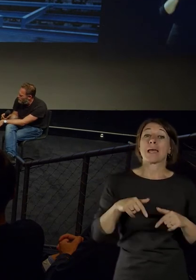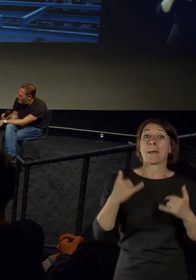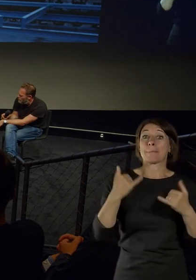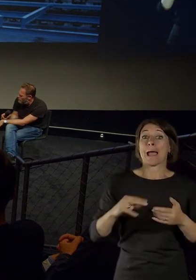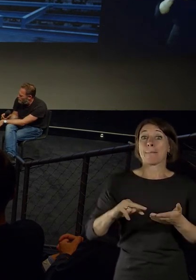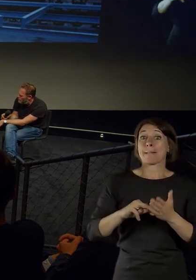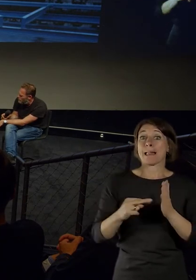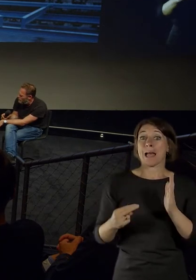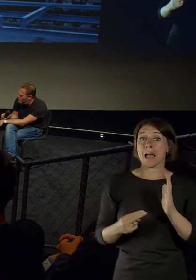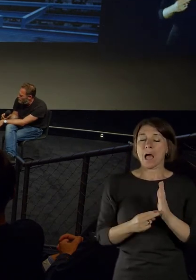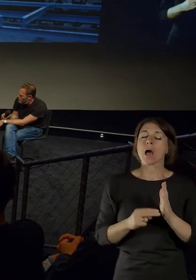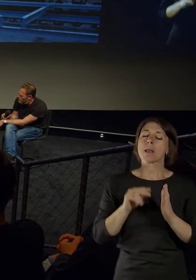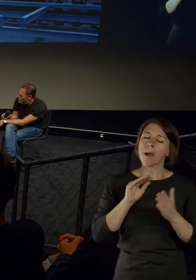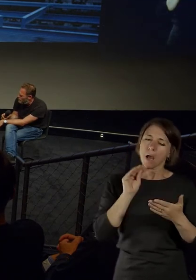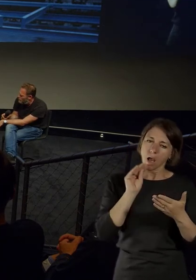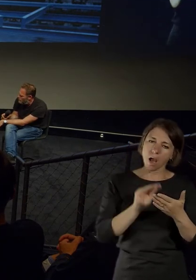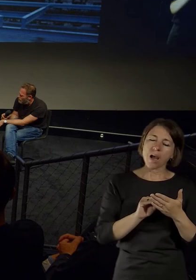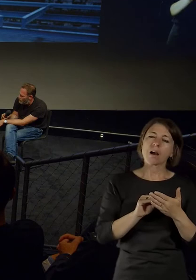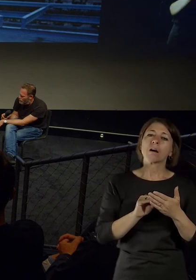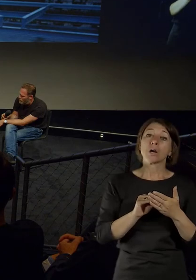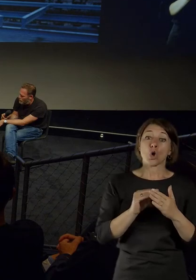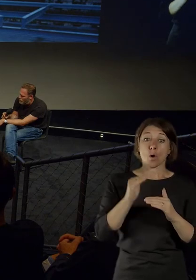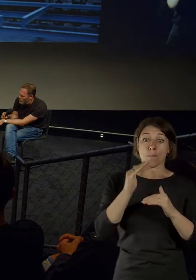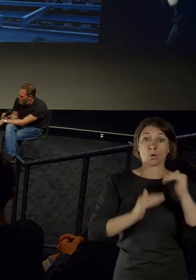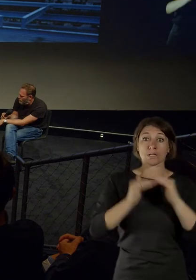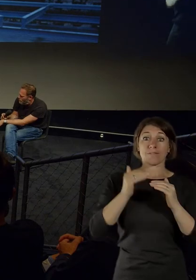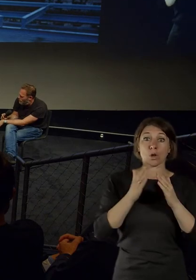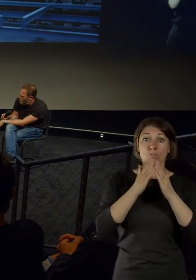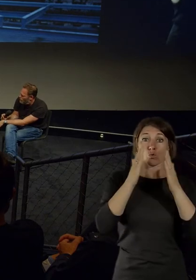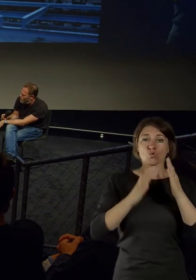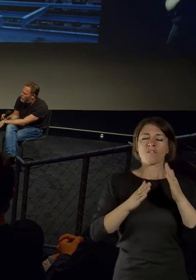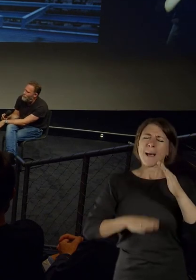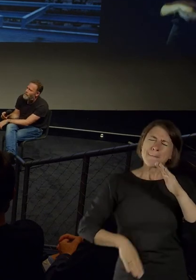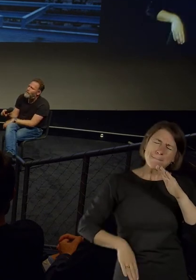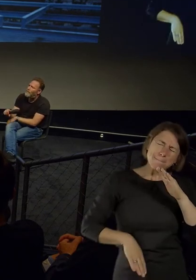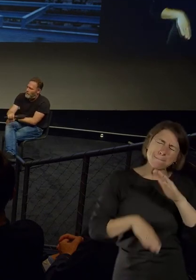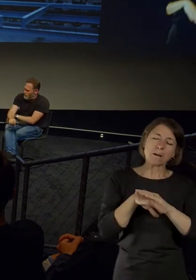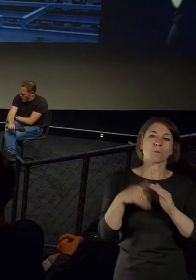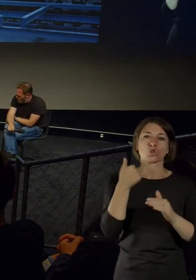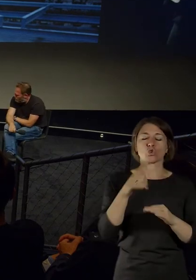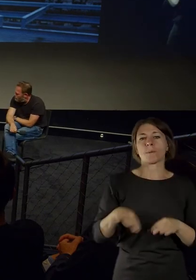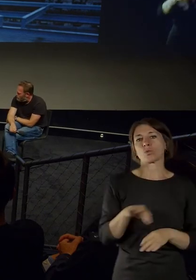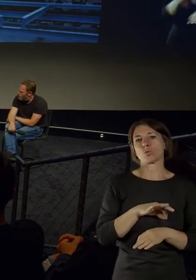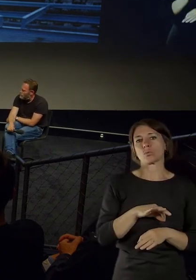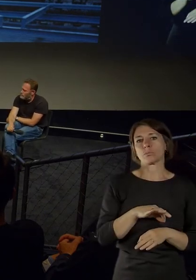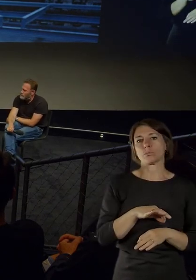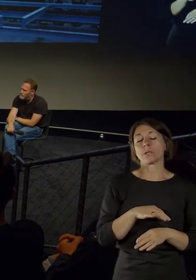pro budovy 100 metrů. Takže v Praze by neměly vznikat budovy vyšší než 100.